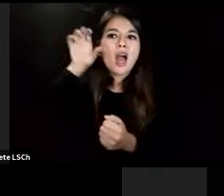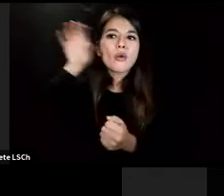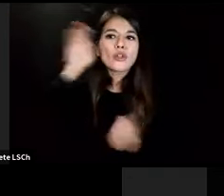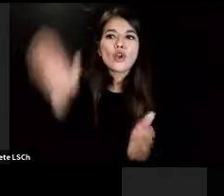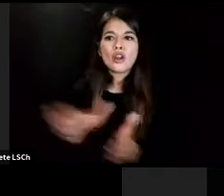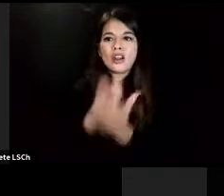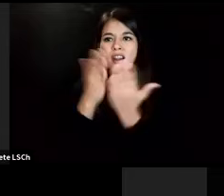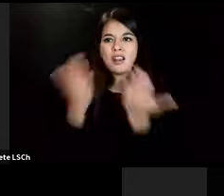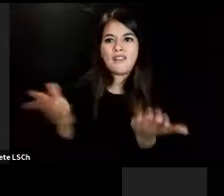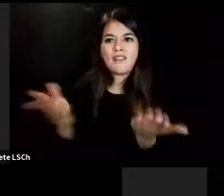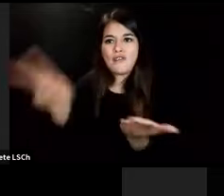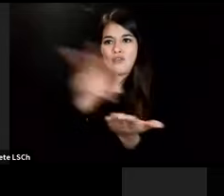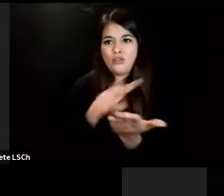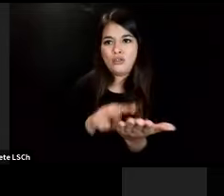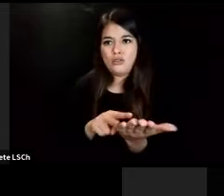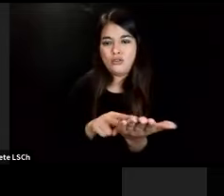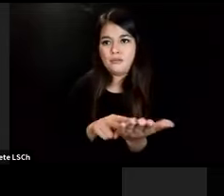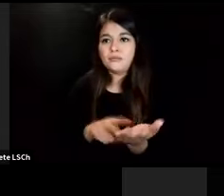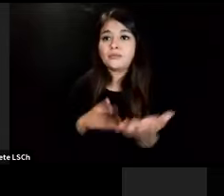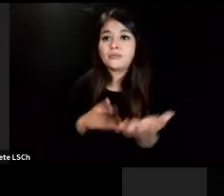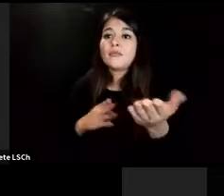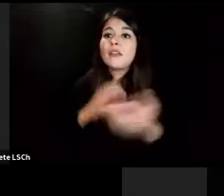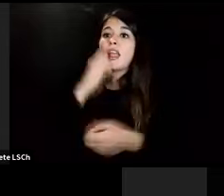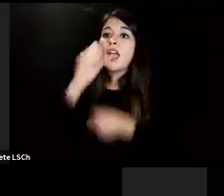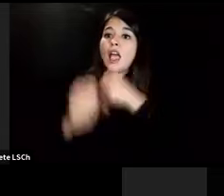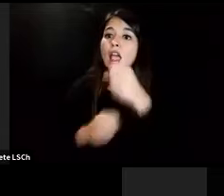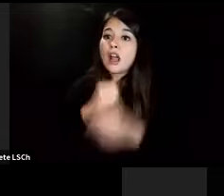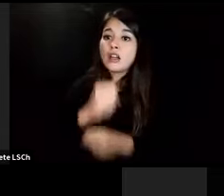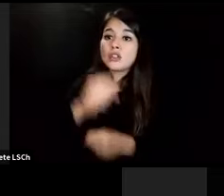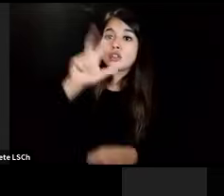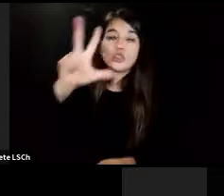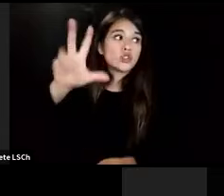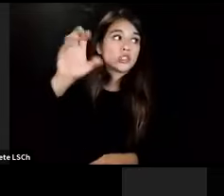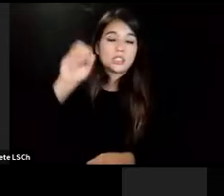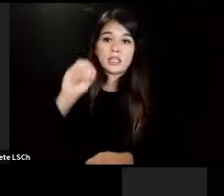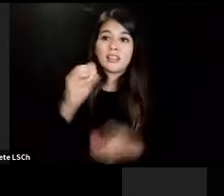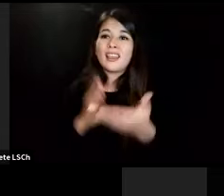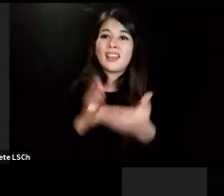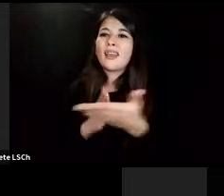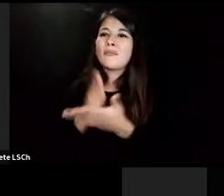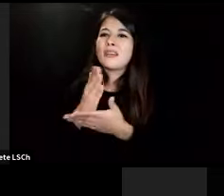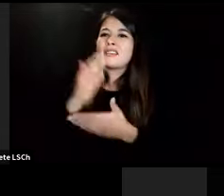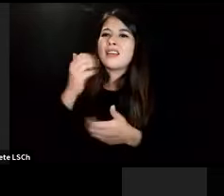Pero empieza desde los 80 a profesionalizarse, y hay cada